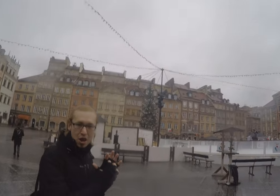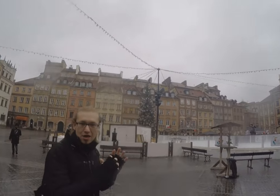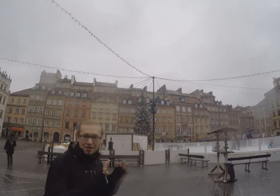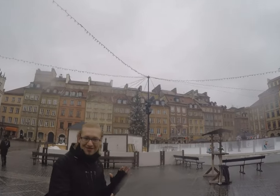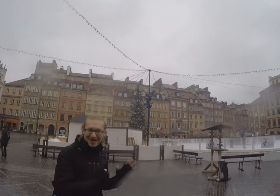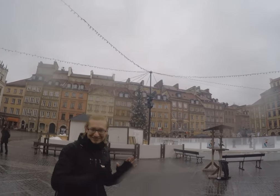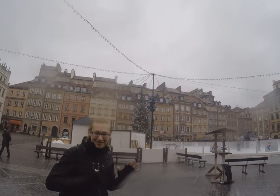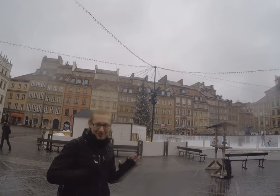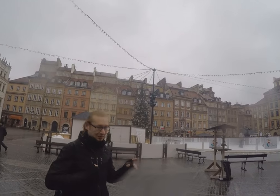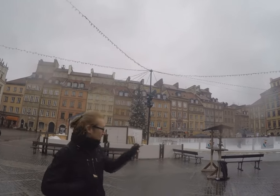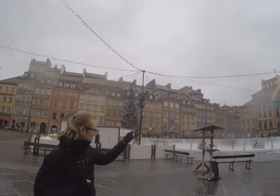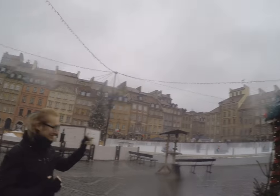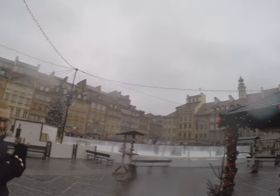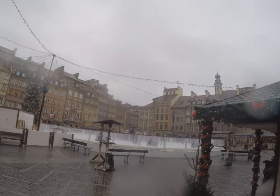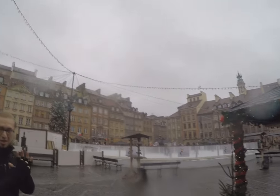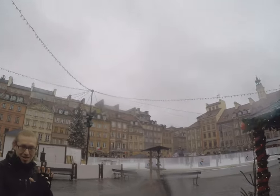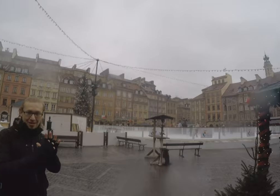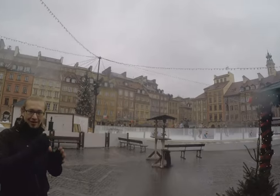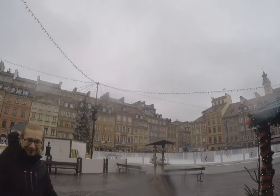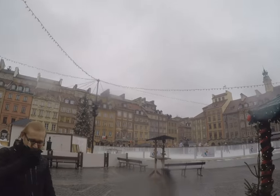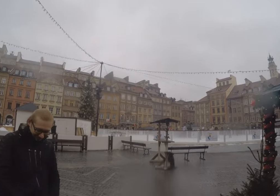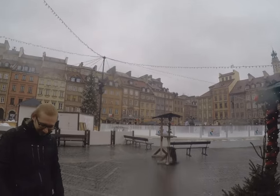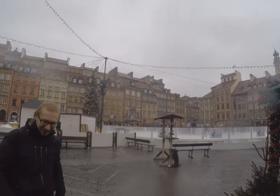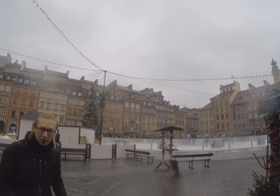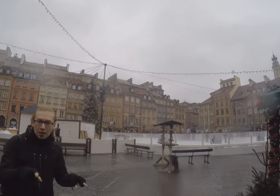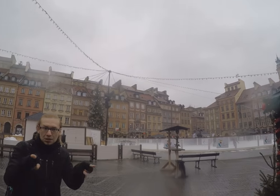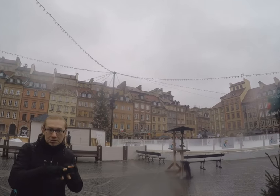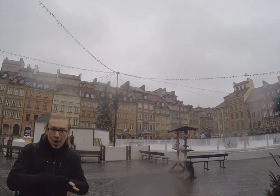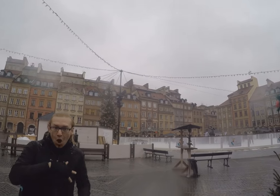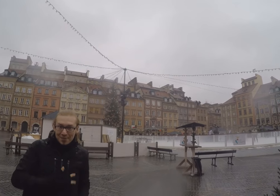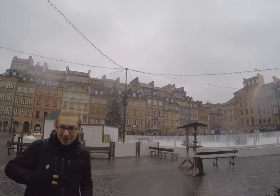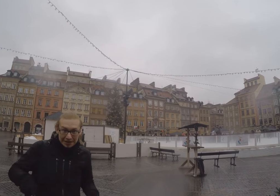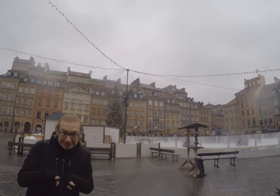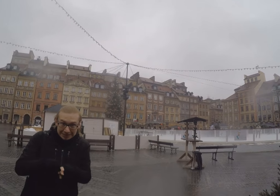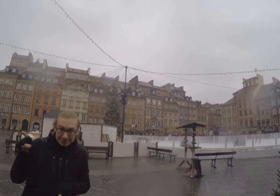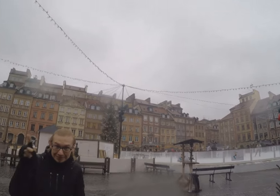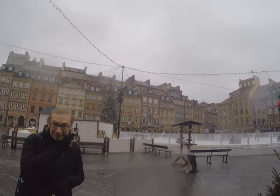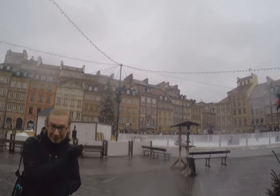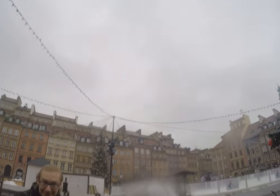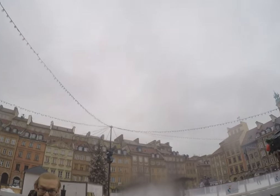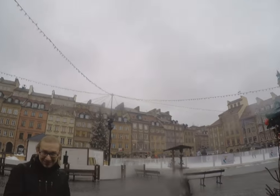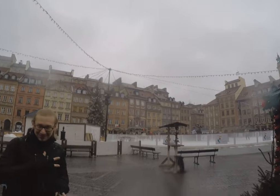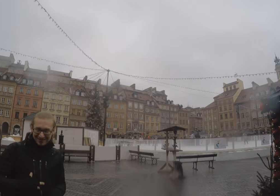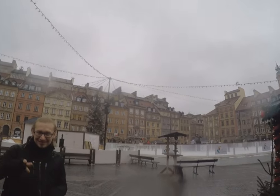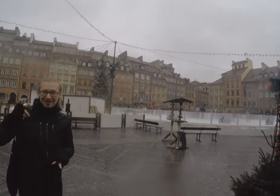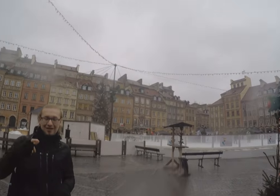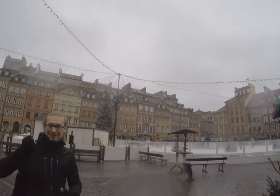Das Symbol von Warschau: Eine Meerjungfrau. Dort siehst du auch Statue. Sie ist identisch mit der Meerjungfrau aus Dänemark.